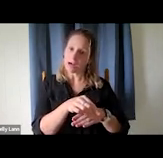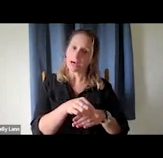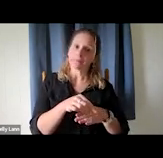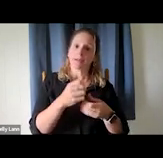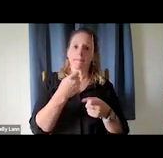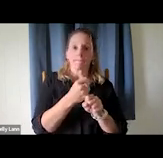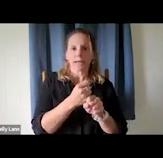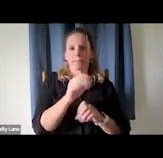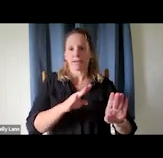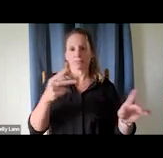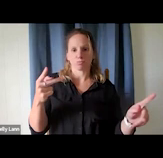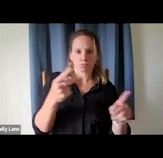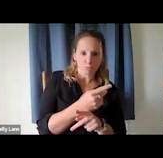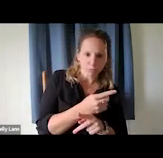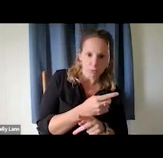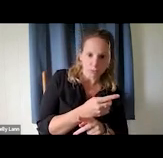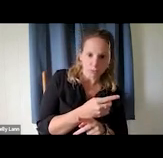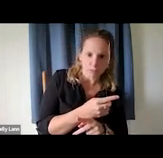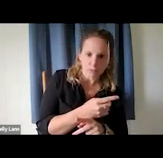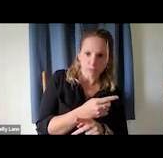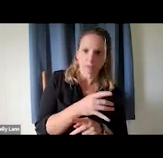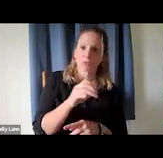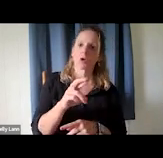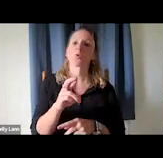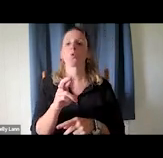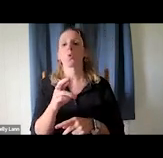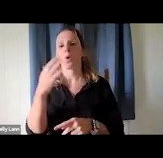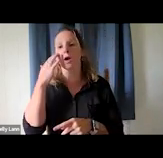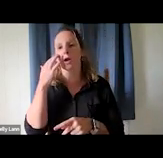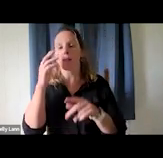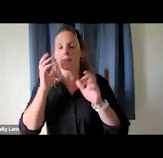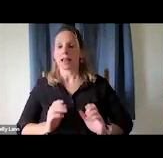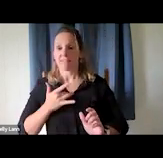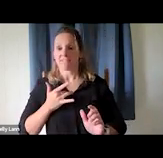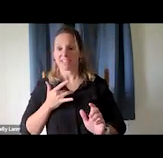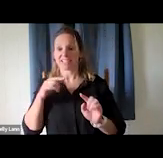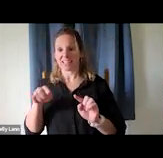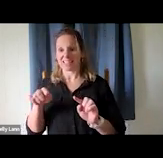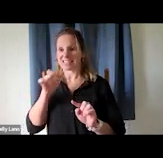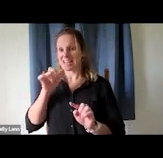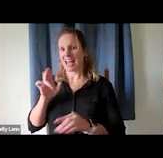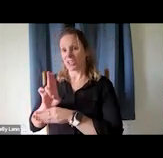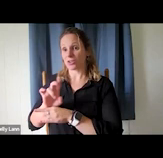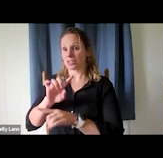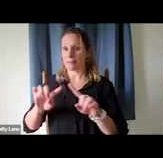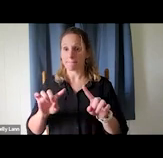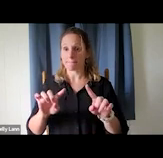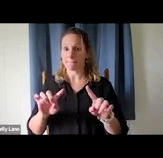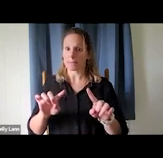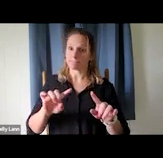que ese comportamiento era algo que el cliente ya sentía cuando no consumía, pero que se exacerbó